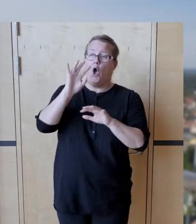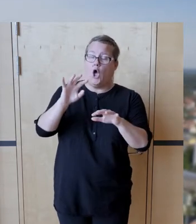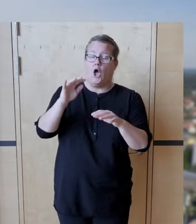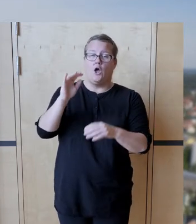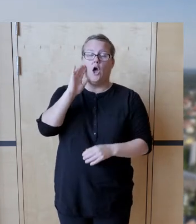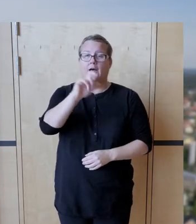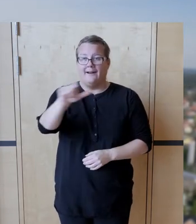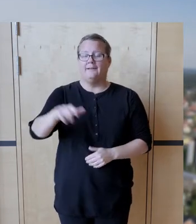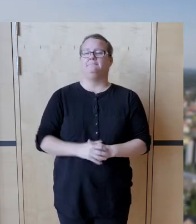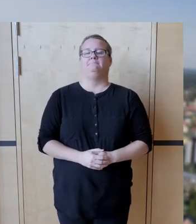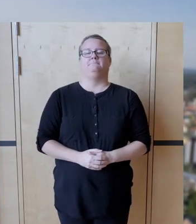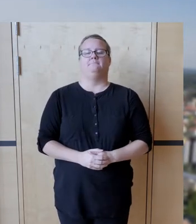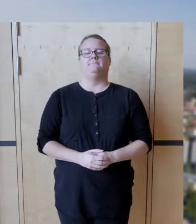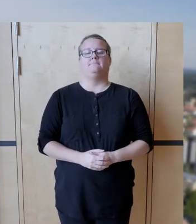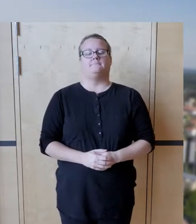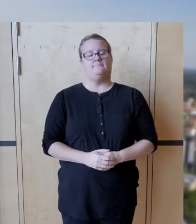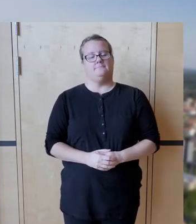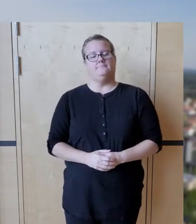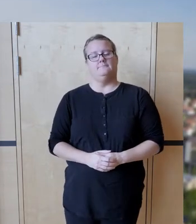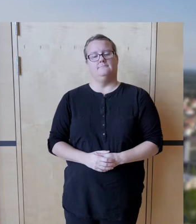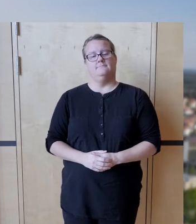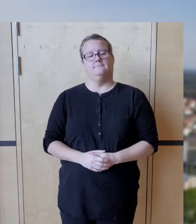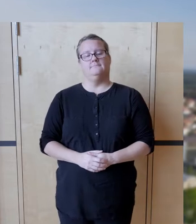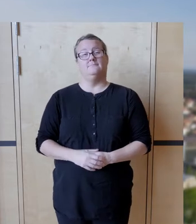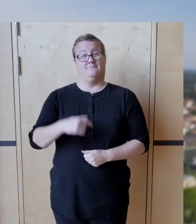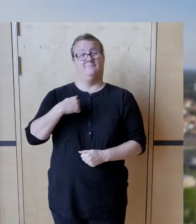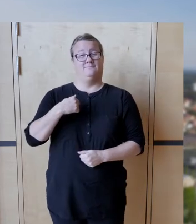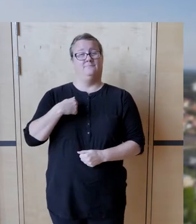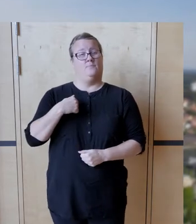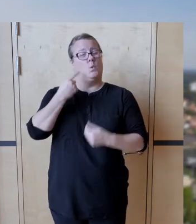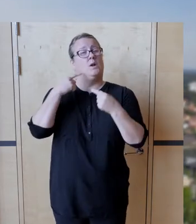Jag håller med väldigt mycket idag André Redovisa det här